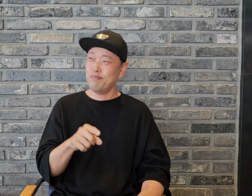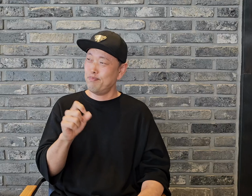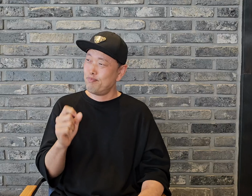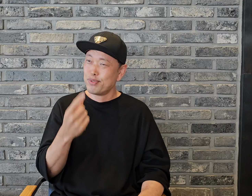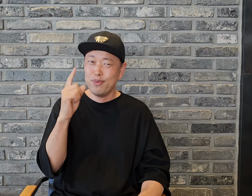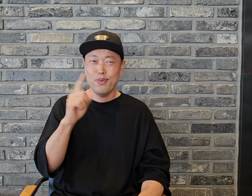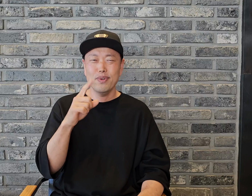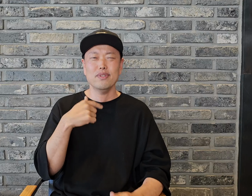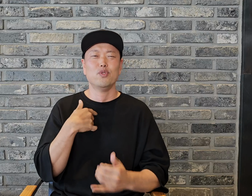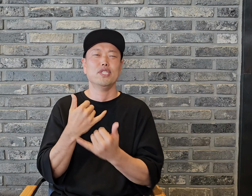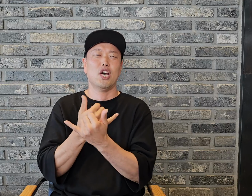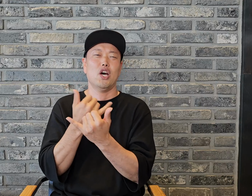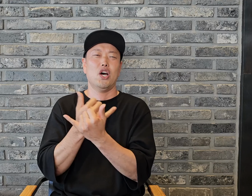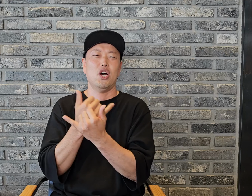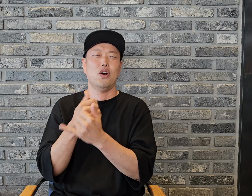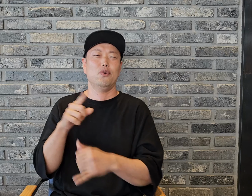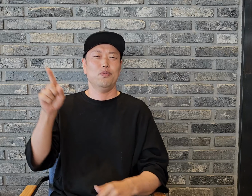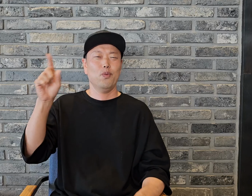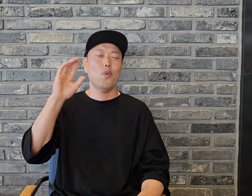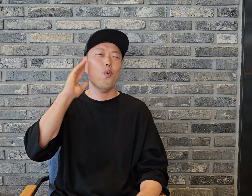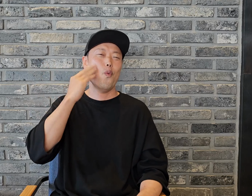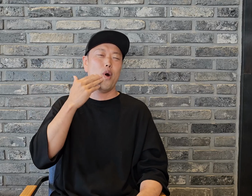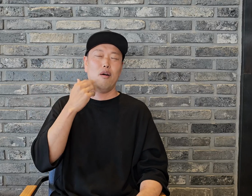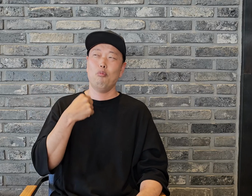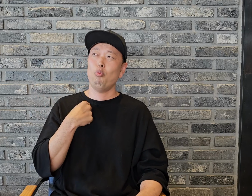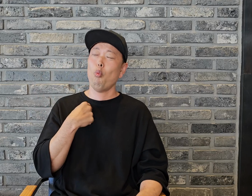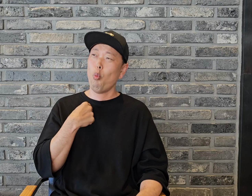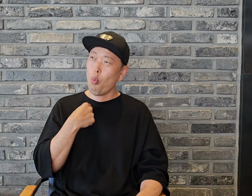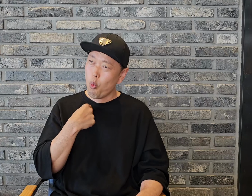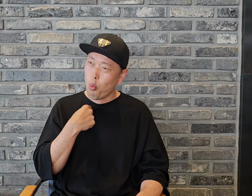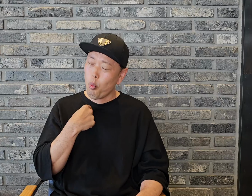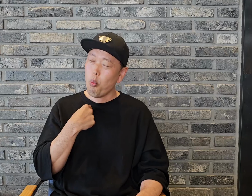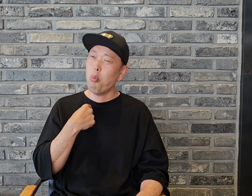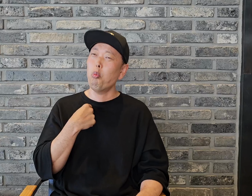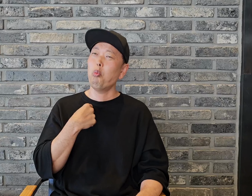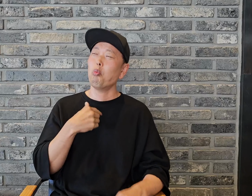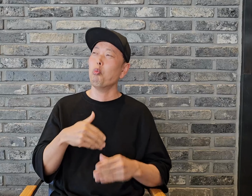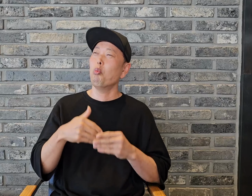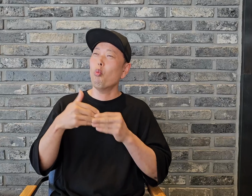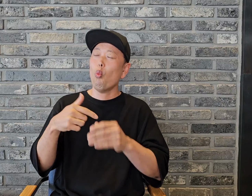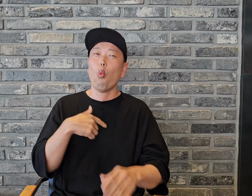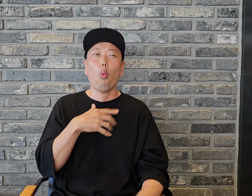어느 날에 농인 친척분이 저를 어디론가 데리고 갔어요